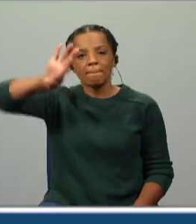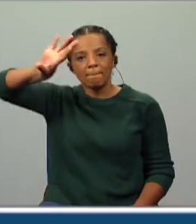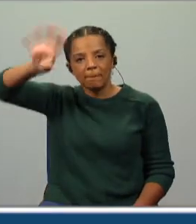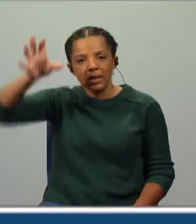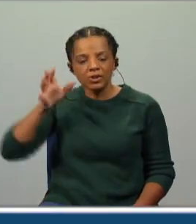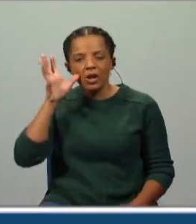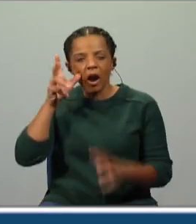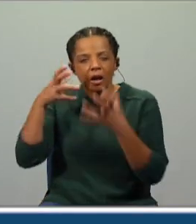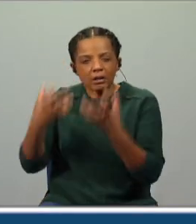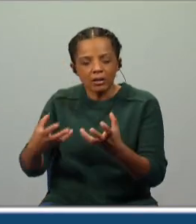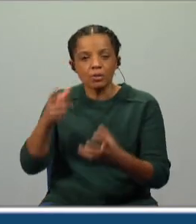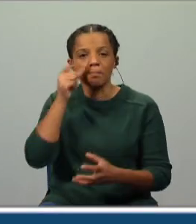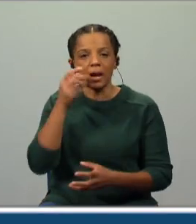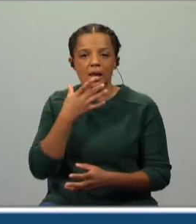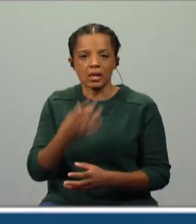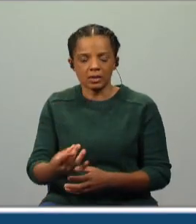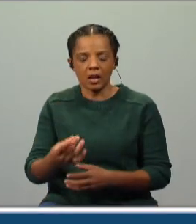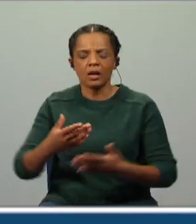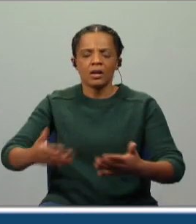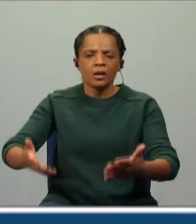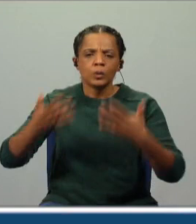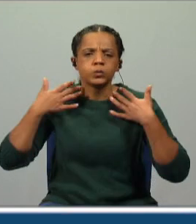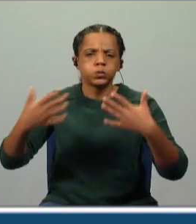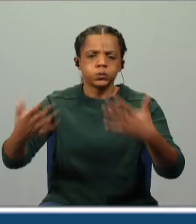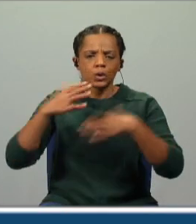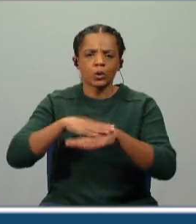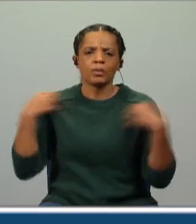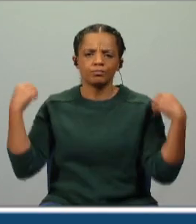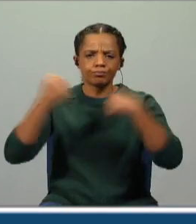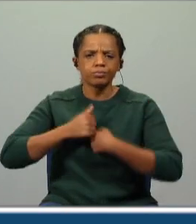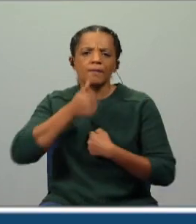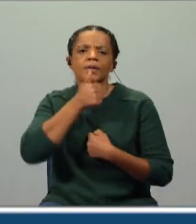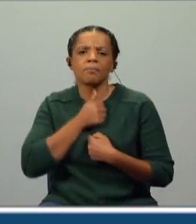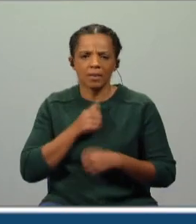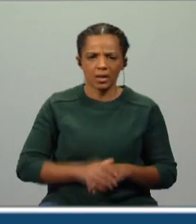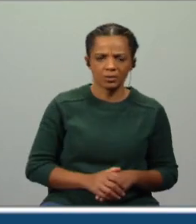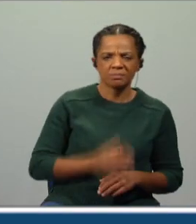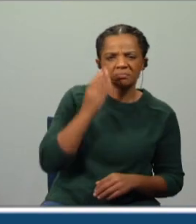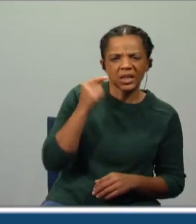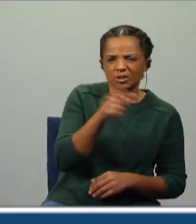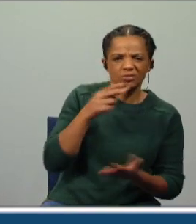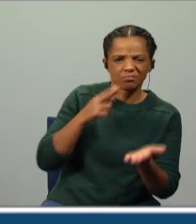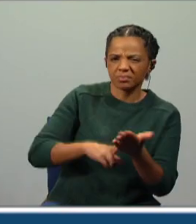o pai natal teria demasiado calor com o seu casaco vermelho. Mas eu acho que eles não têm razão,